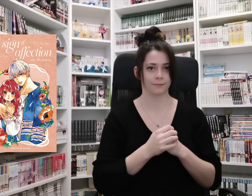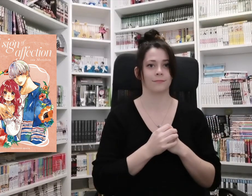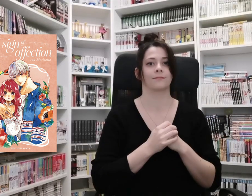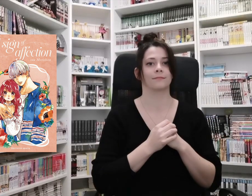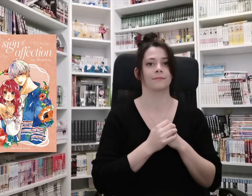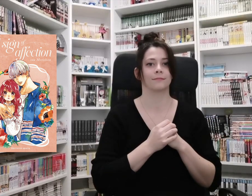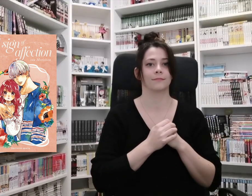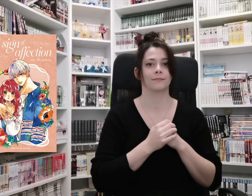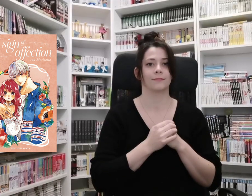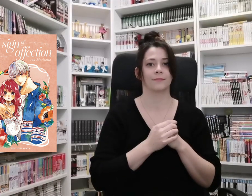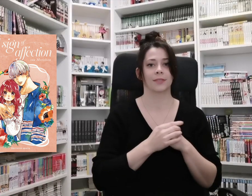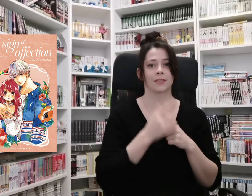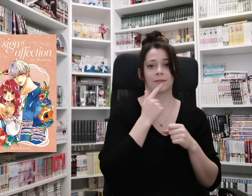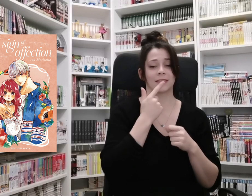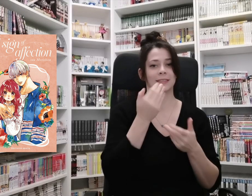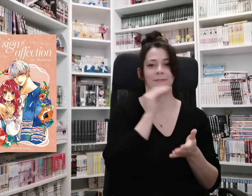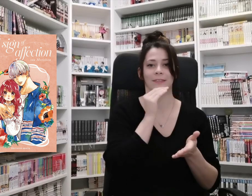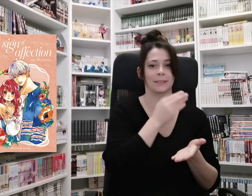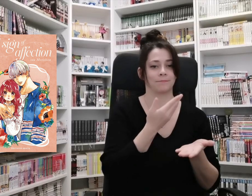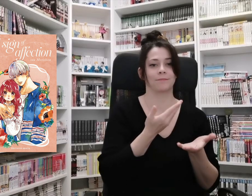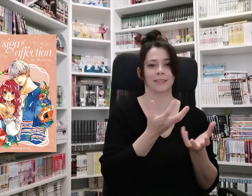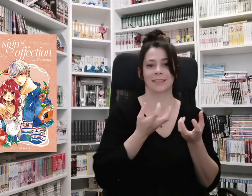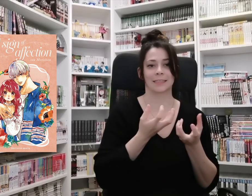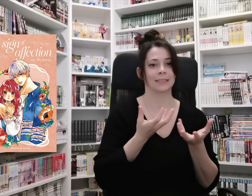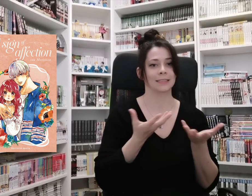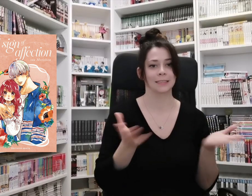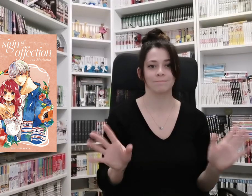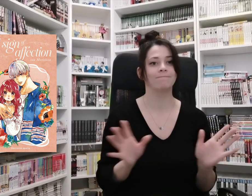Vraiment très vite attirés.